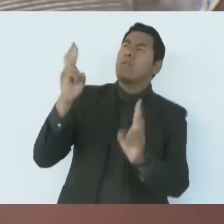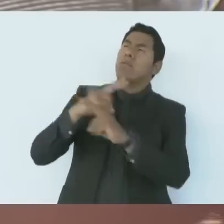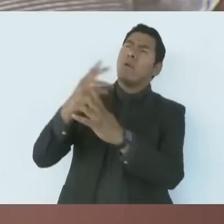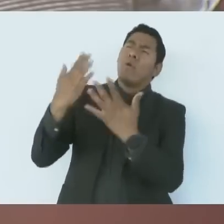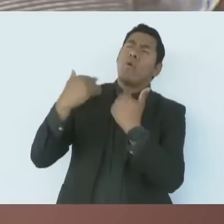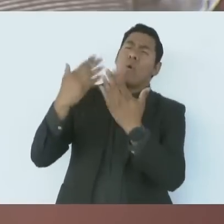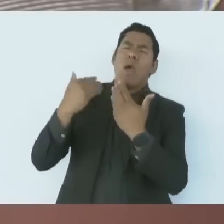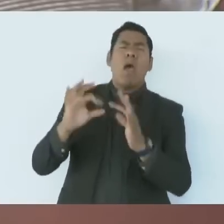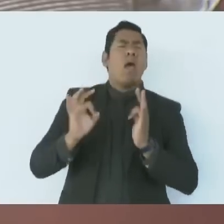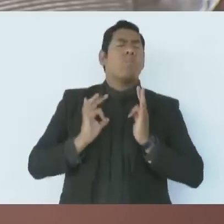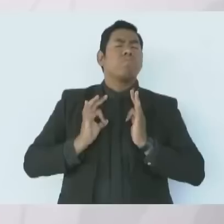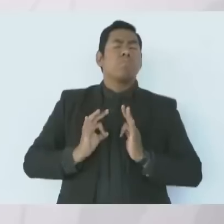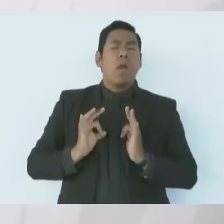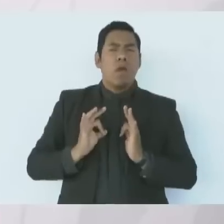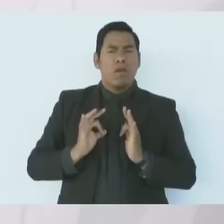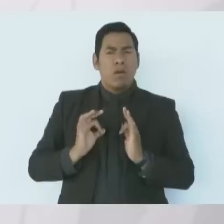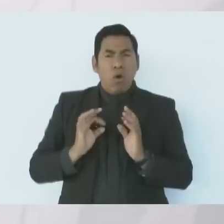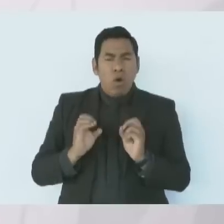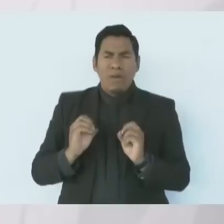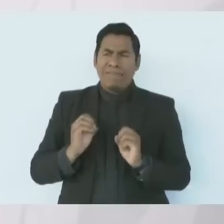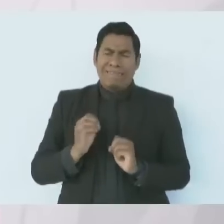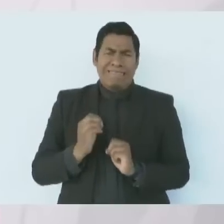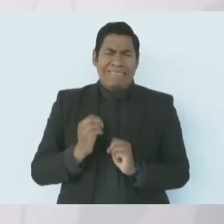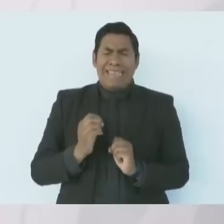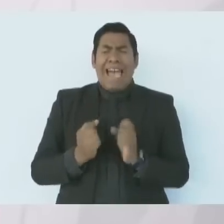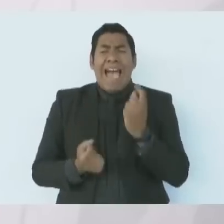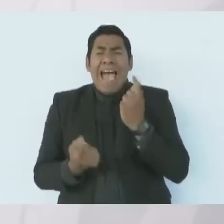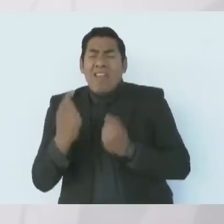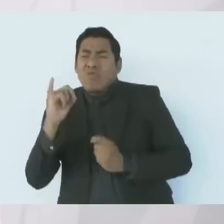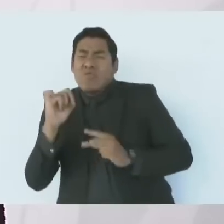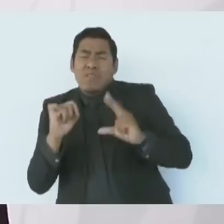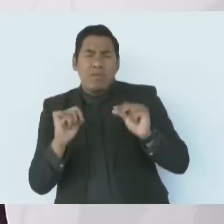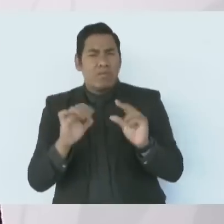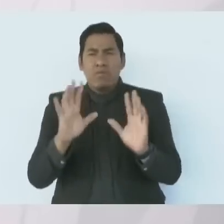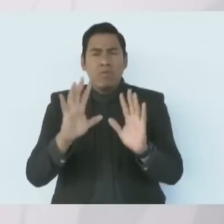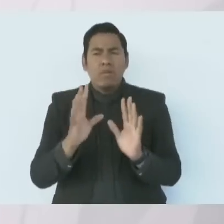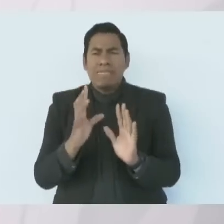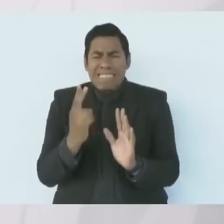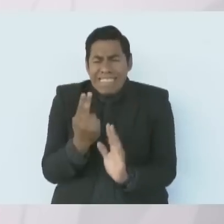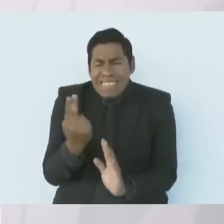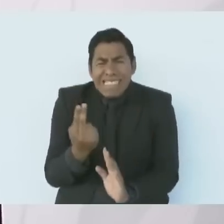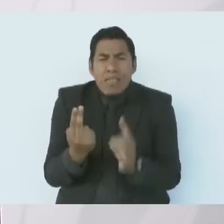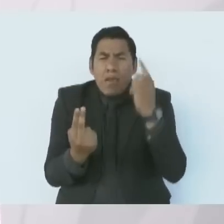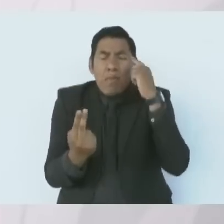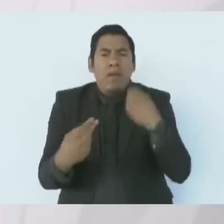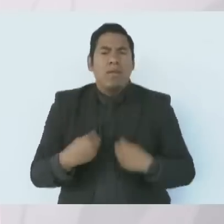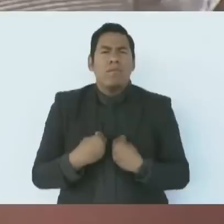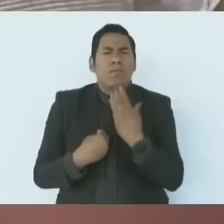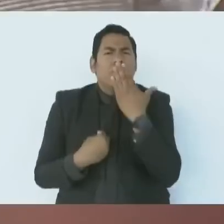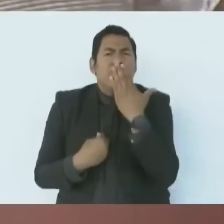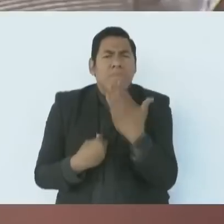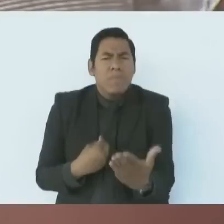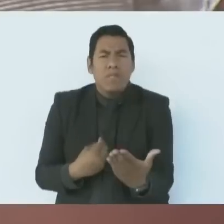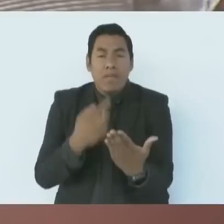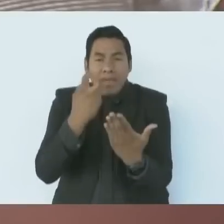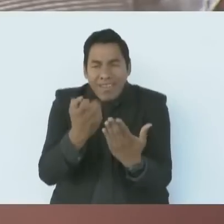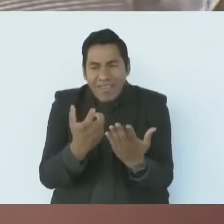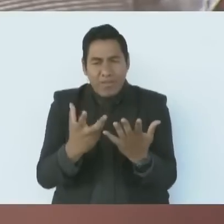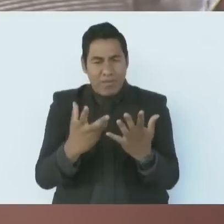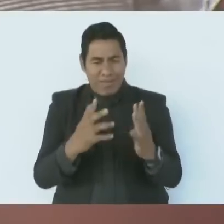es un lujo sino una necesidad básica traemos Este programa para muchísimos hogares para que